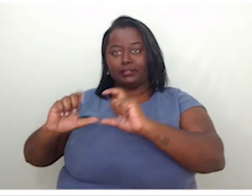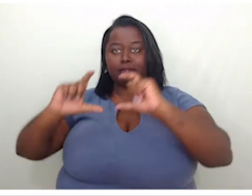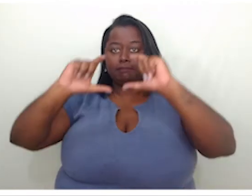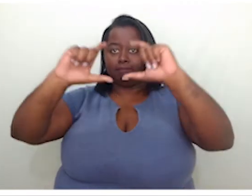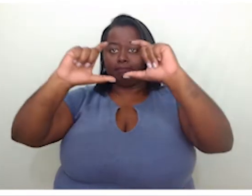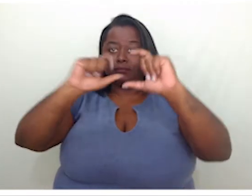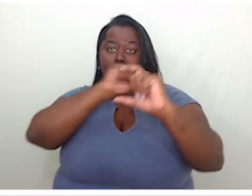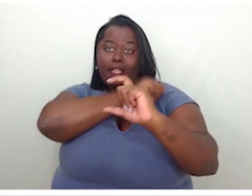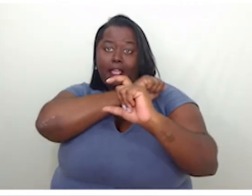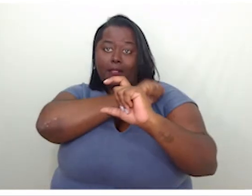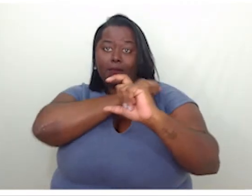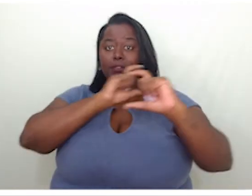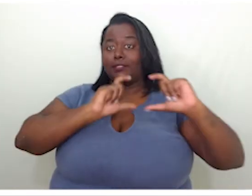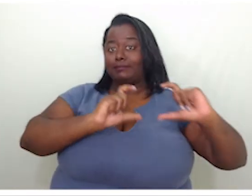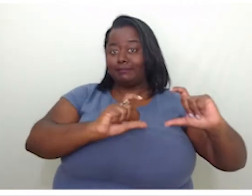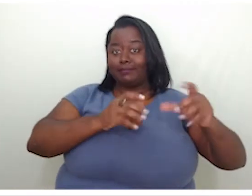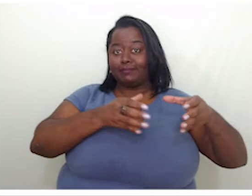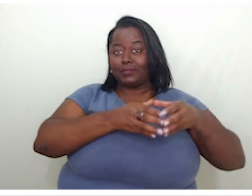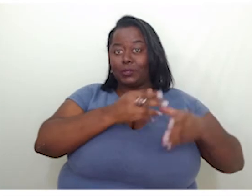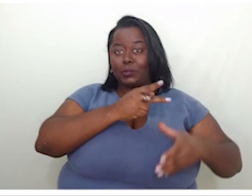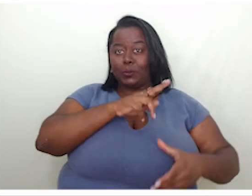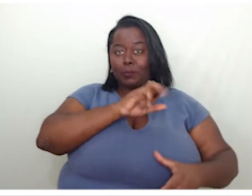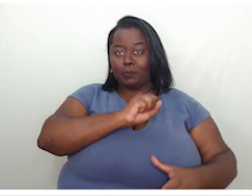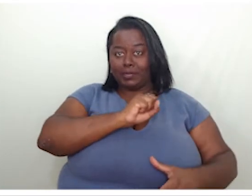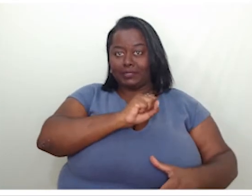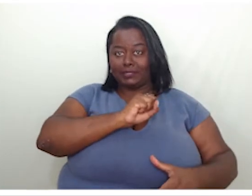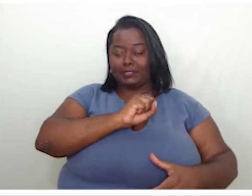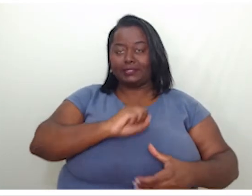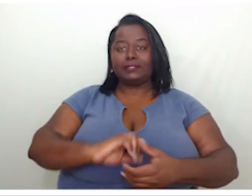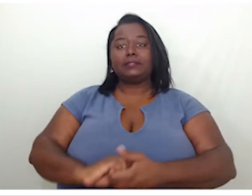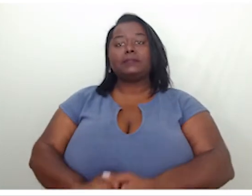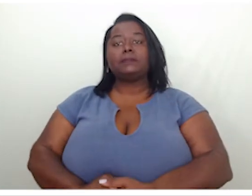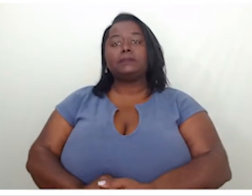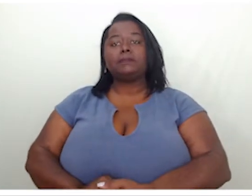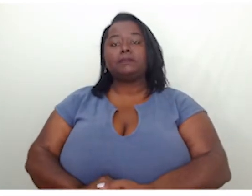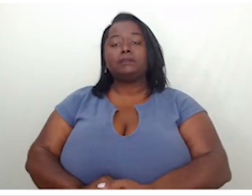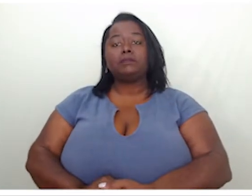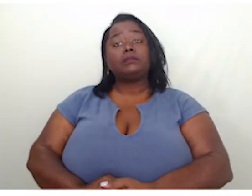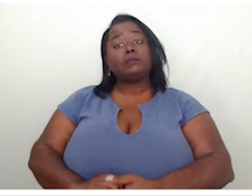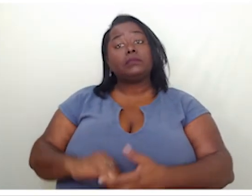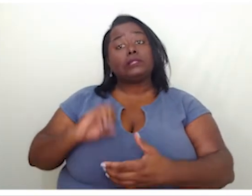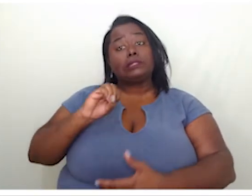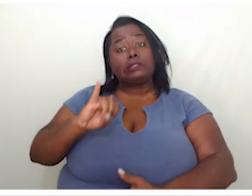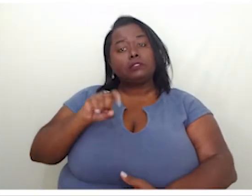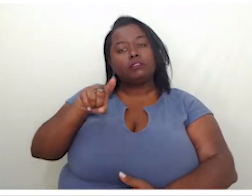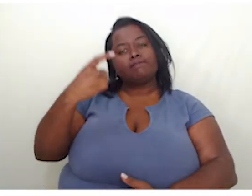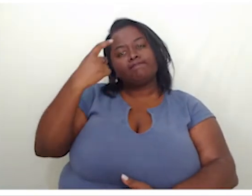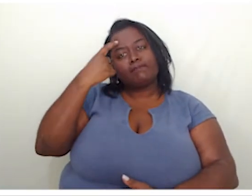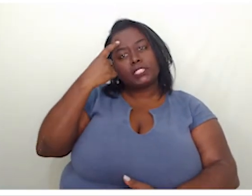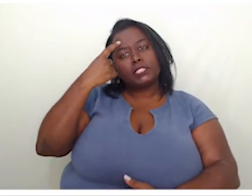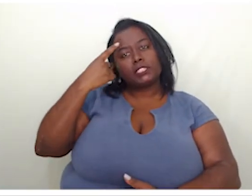Si yo estoy pensando en el camino entre facilitador y aprendices,